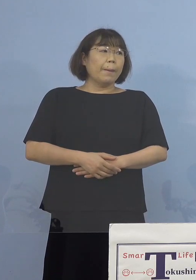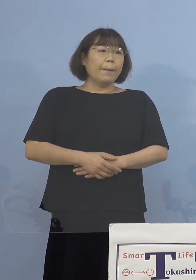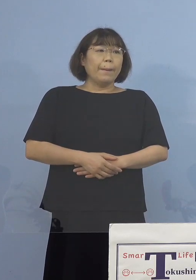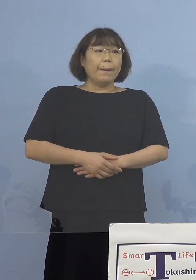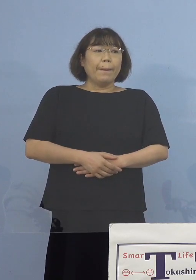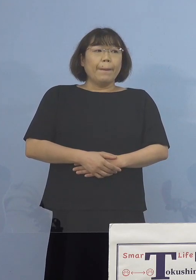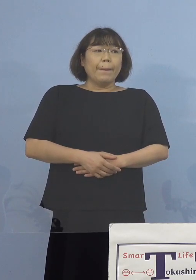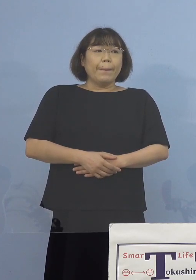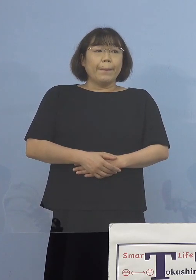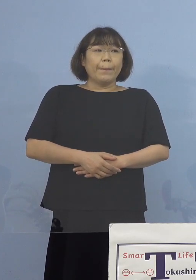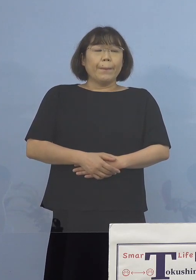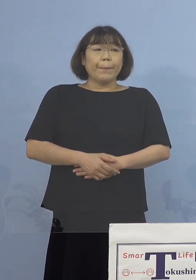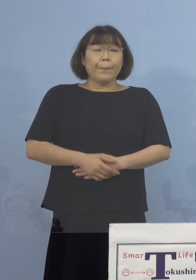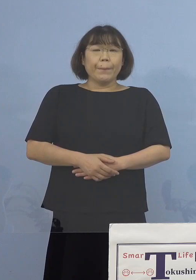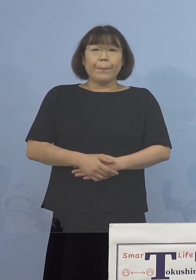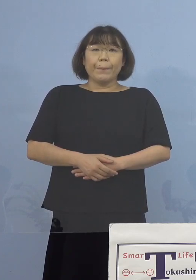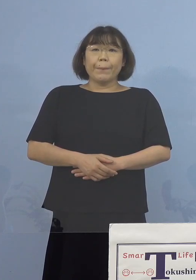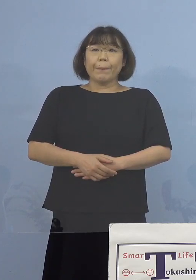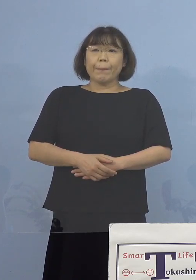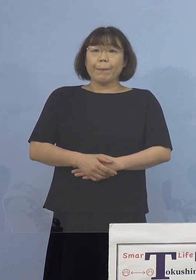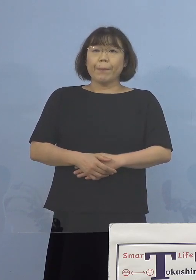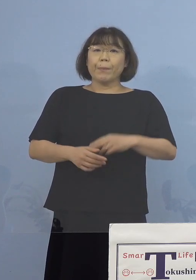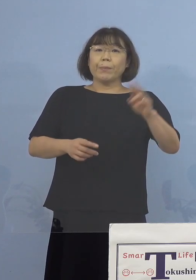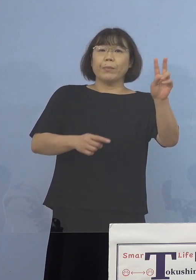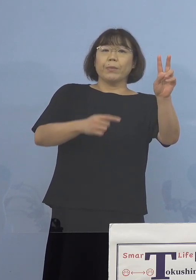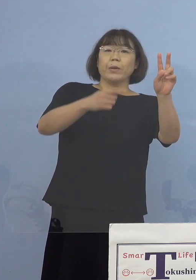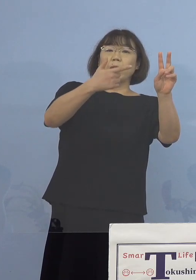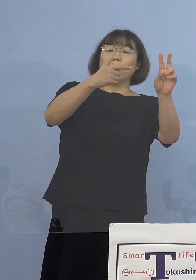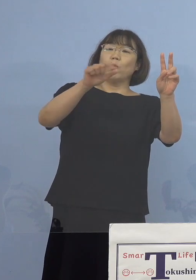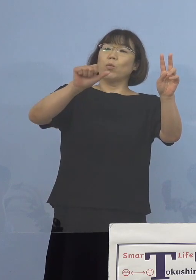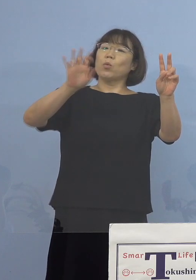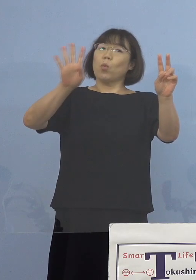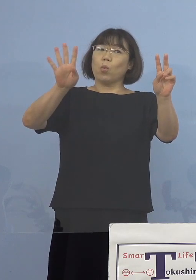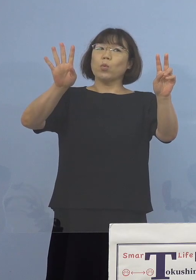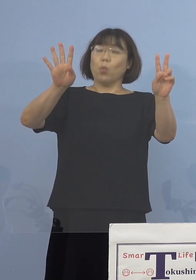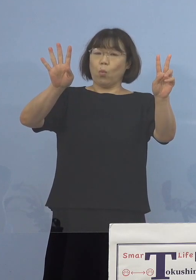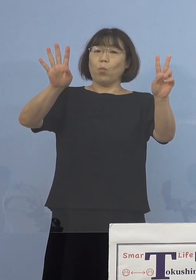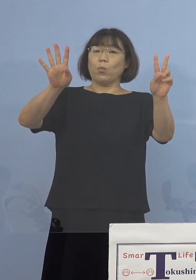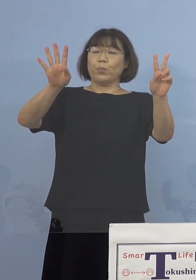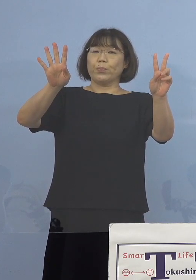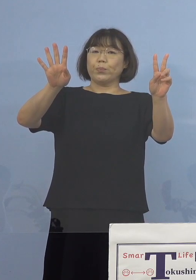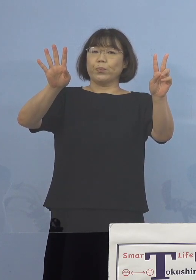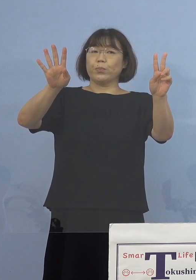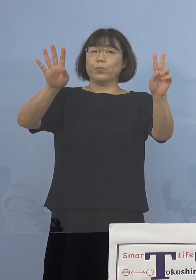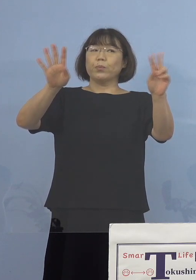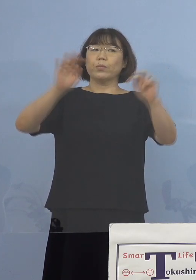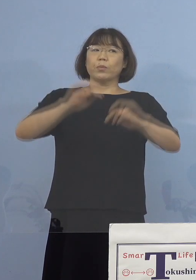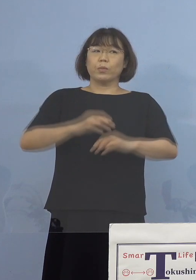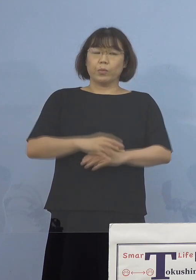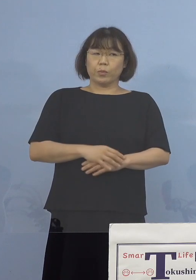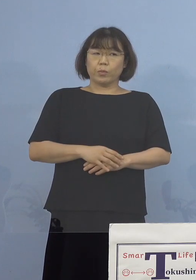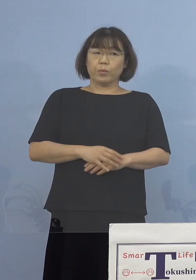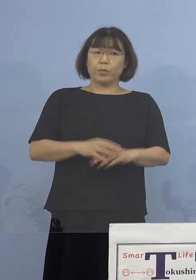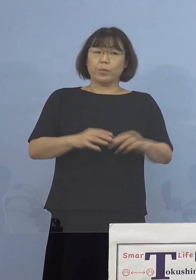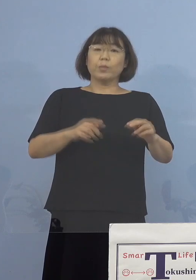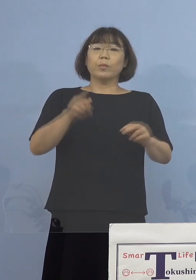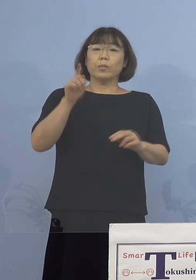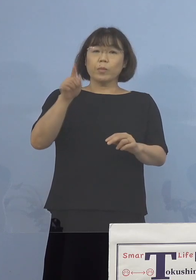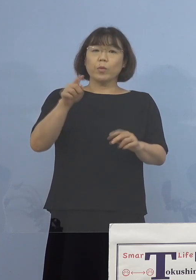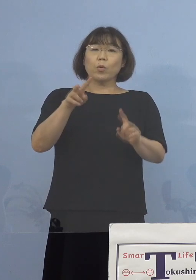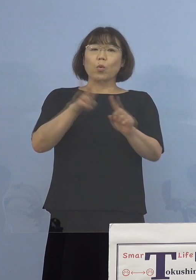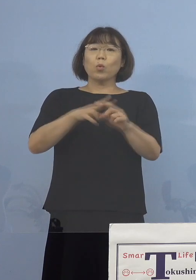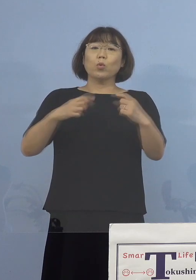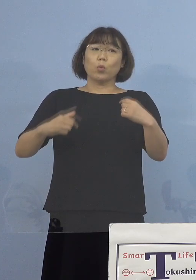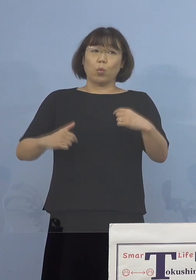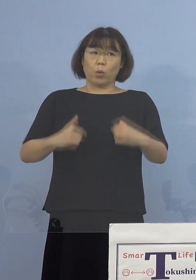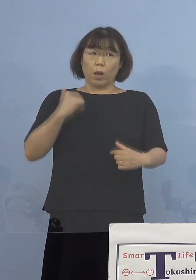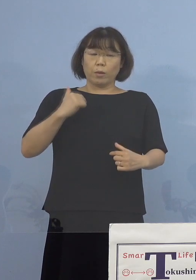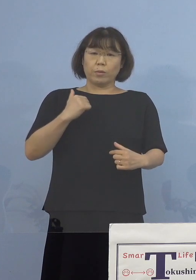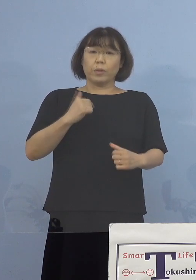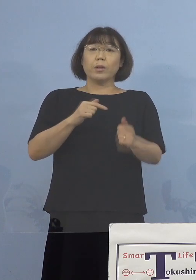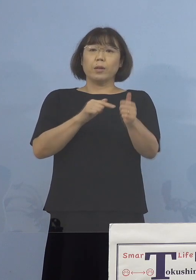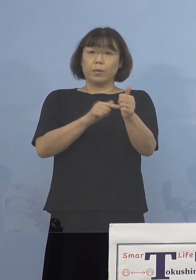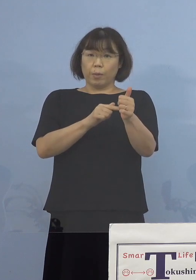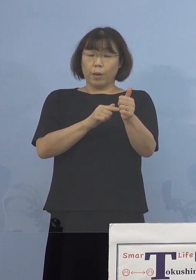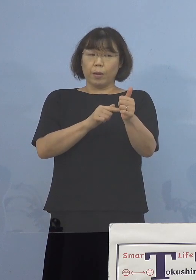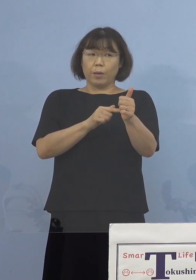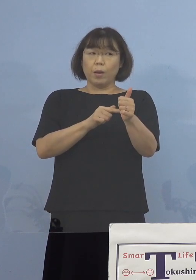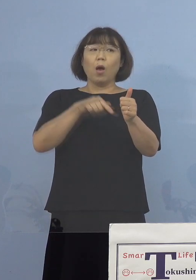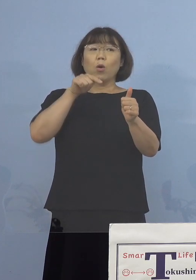なお、2,654例目の小学生の方なんですが こちらの学校については